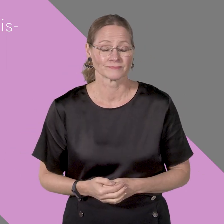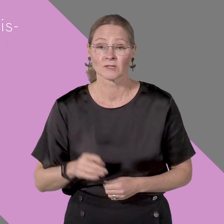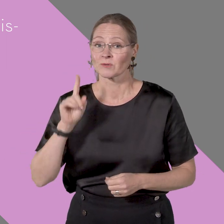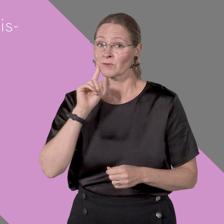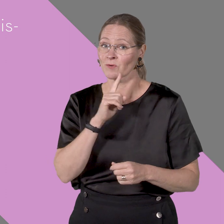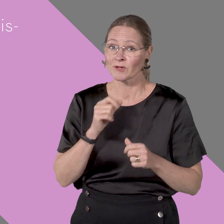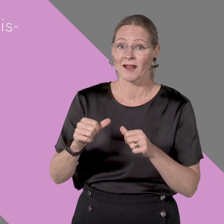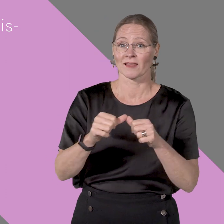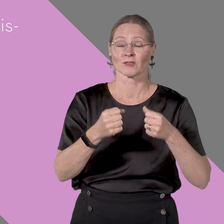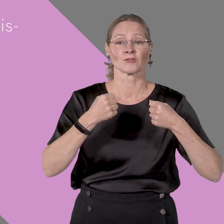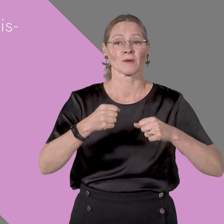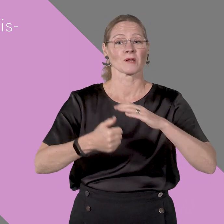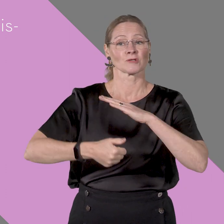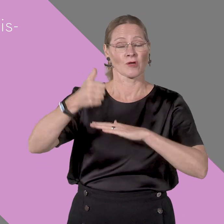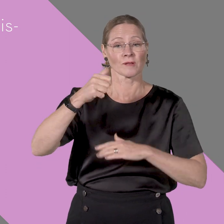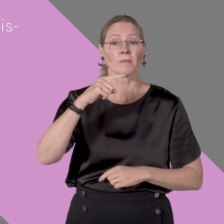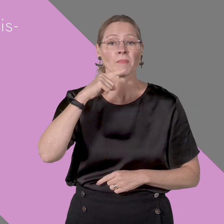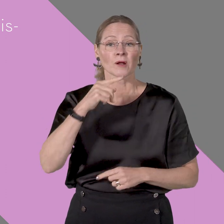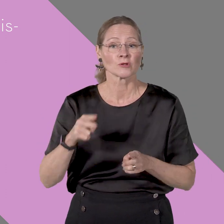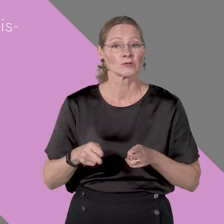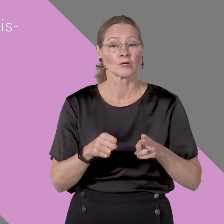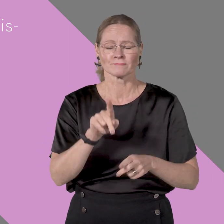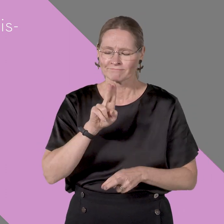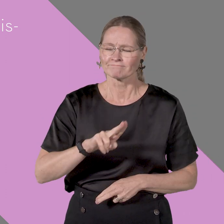Kuurojen Liiton toiminnanjohtaja Markku Jokinen -